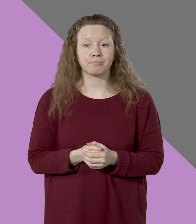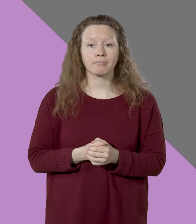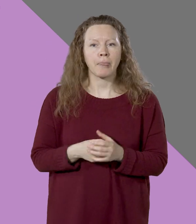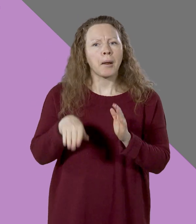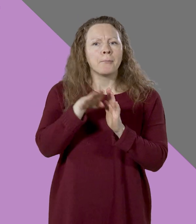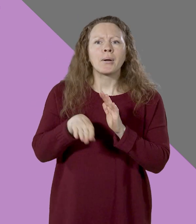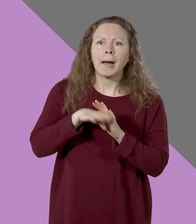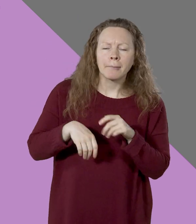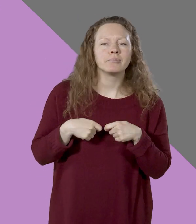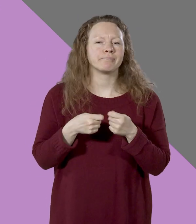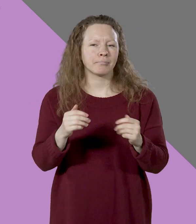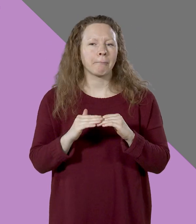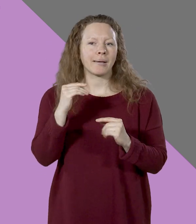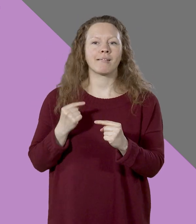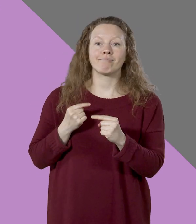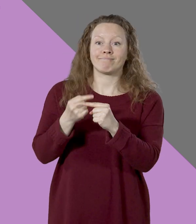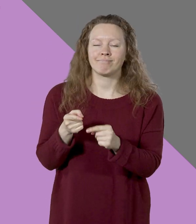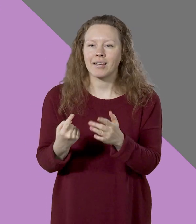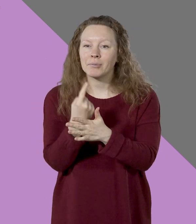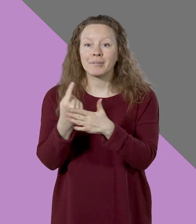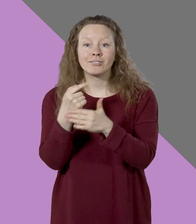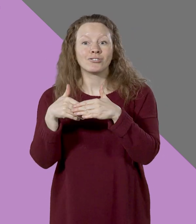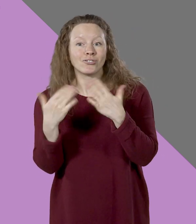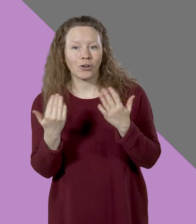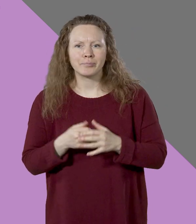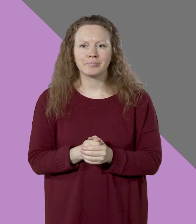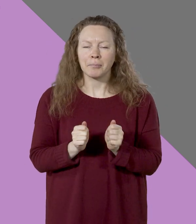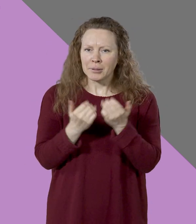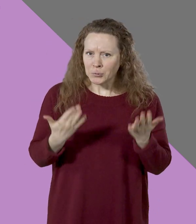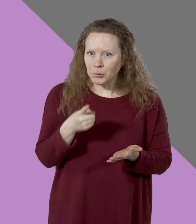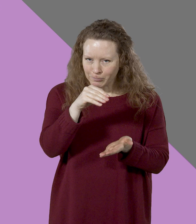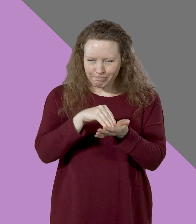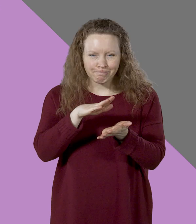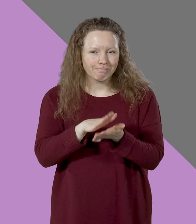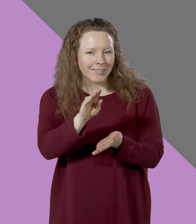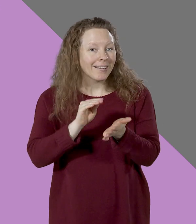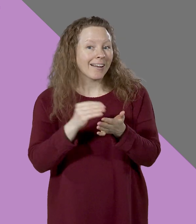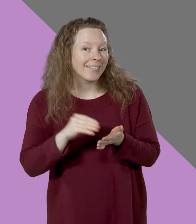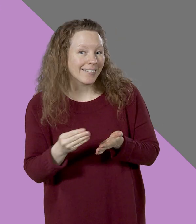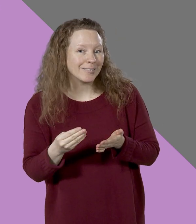Programmet publiceras närmare evenamngstidpunkten. Pricka in det färdigt i kalendern!